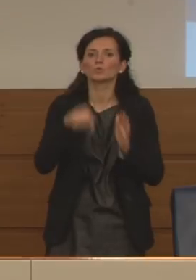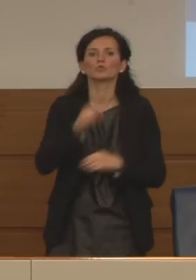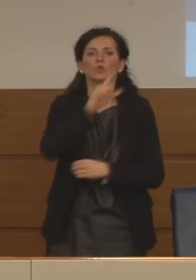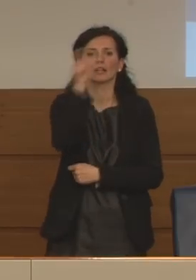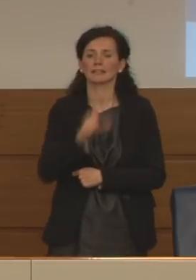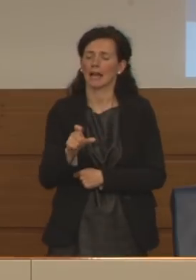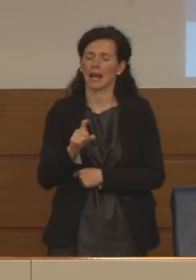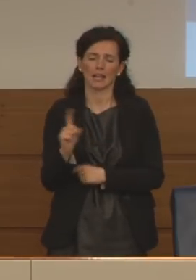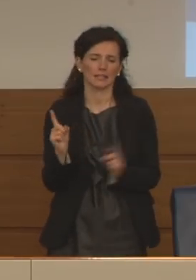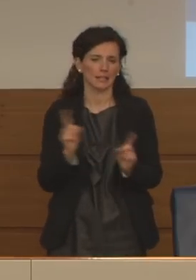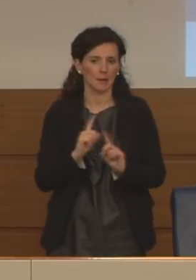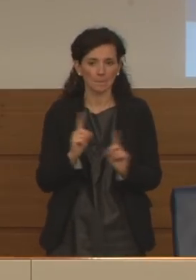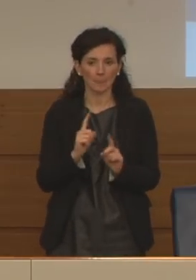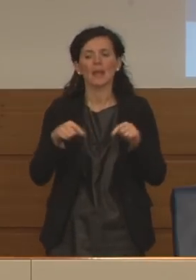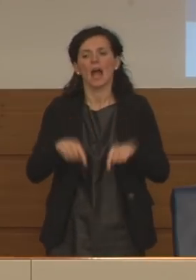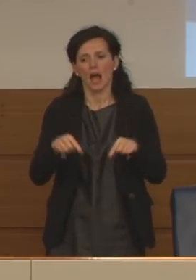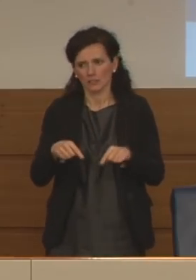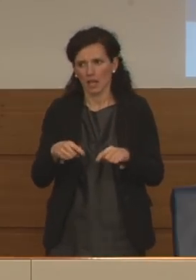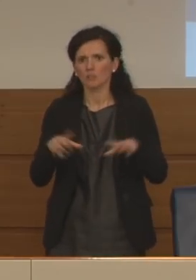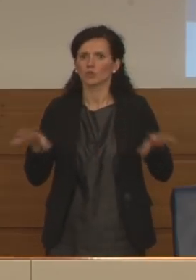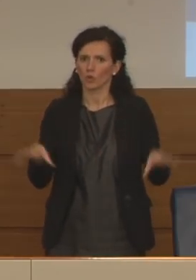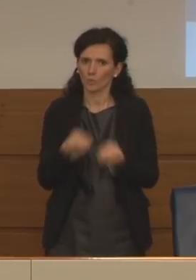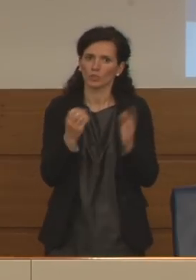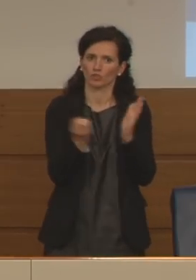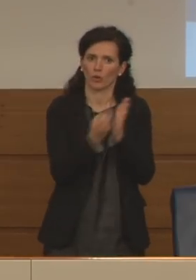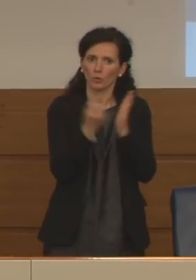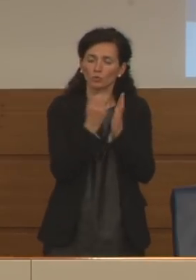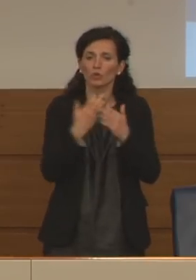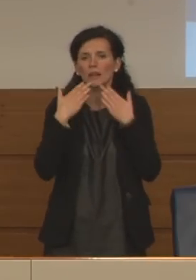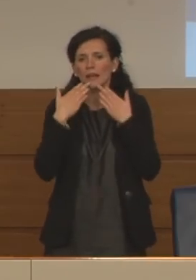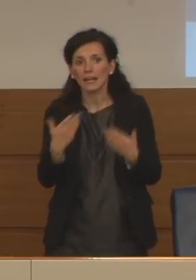producendo. Ringrazio molte delle aziende che hanno riconvertito in tempi record